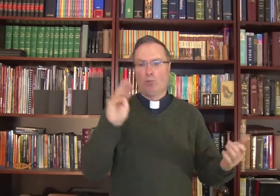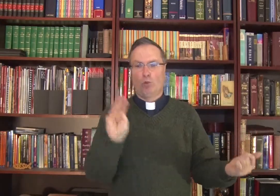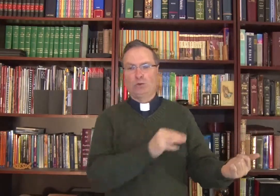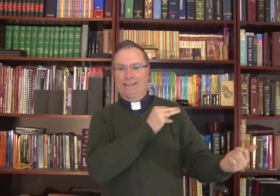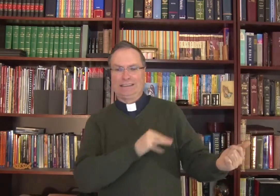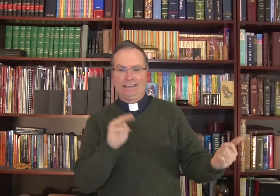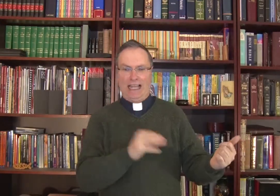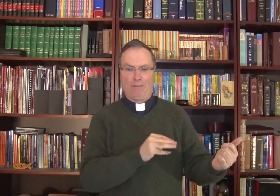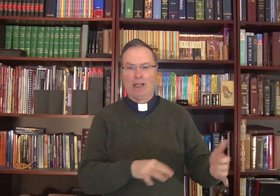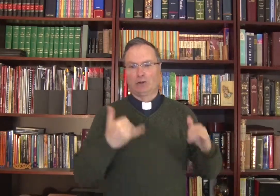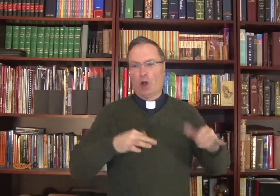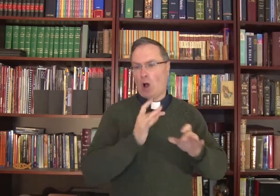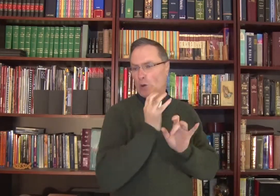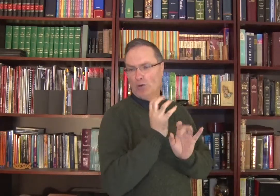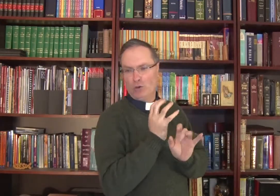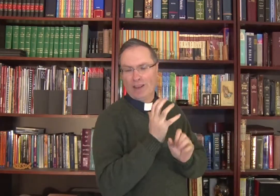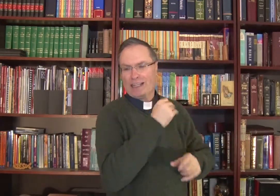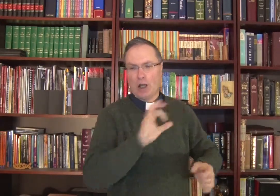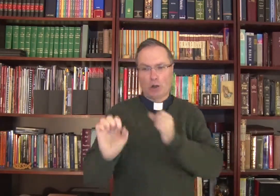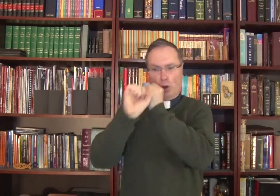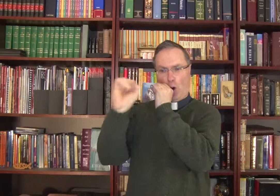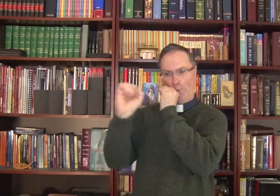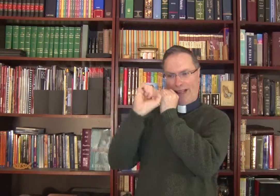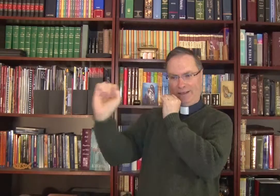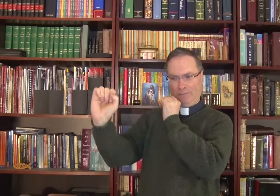des musiciens, des joueurs de flûte et de trompette.